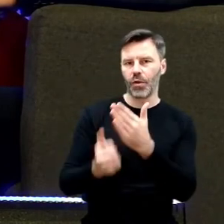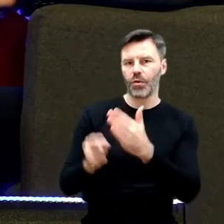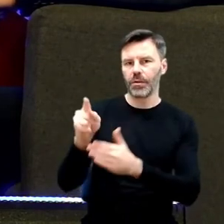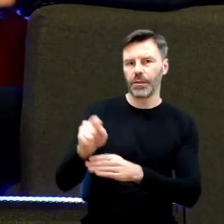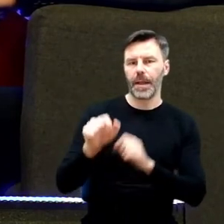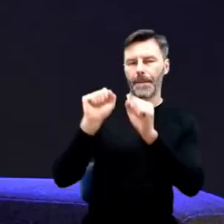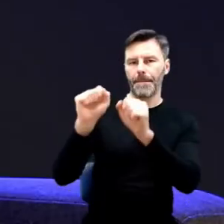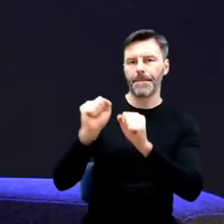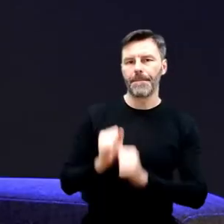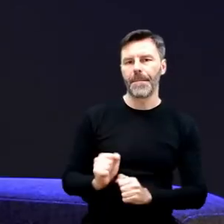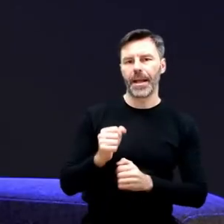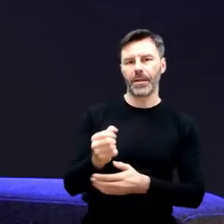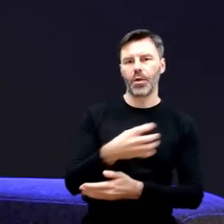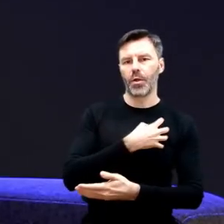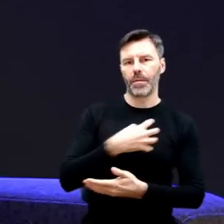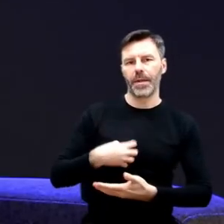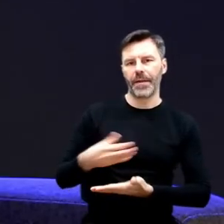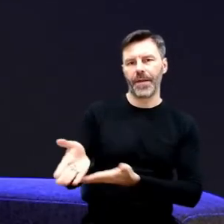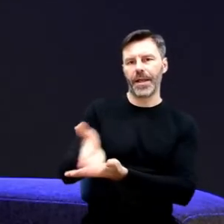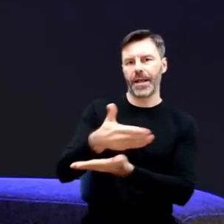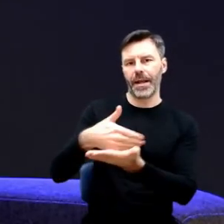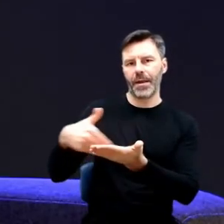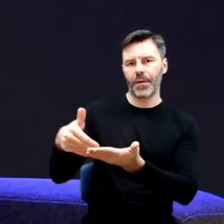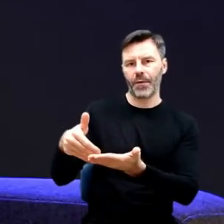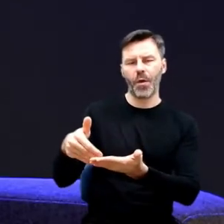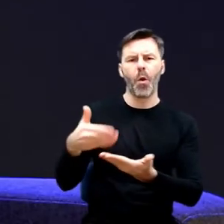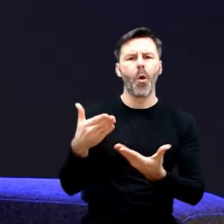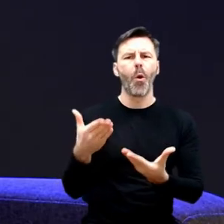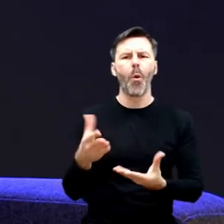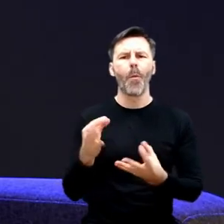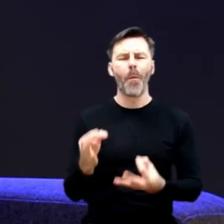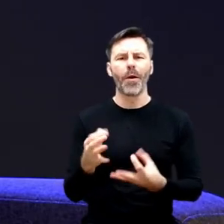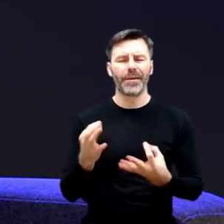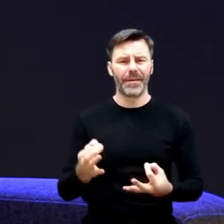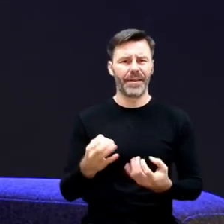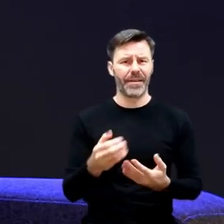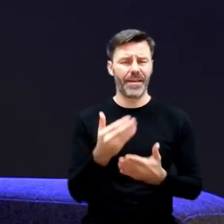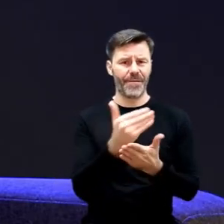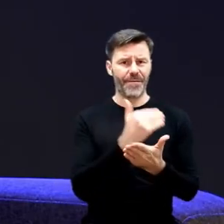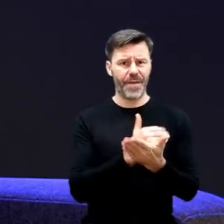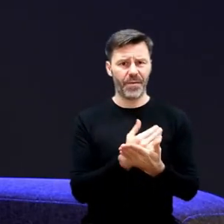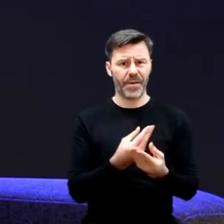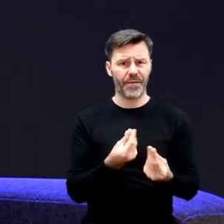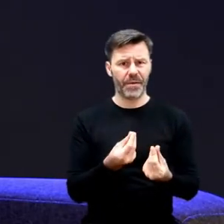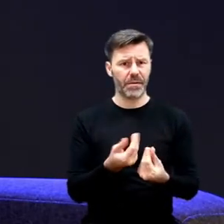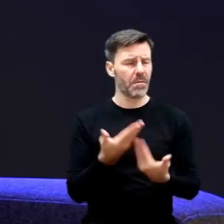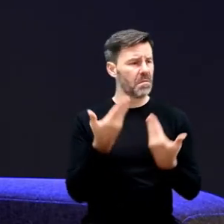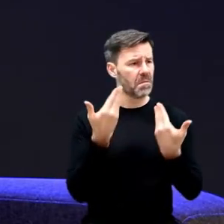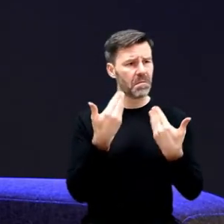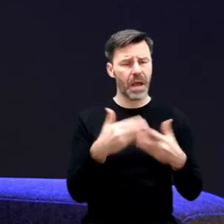Bo faktycznie w chwili obecnej warunki finansowe są bardzo dobre.